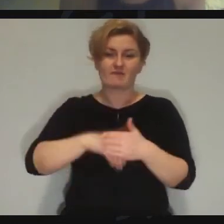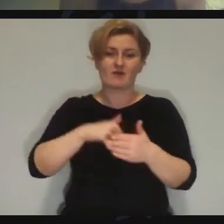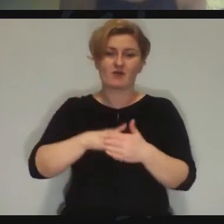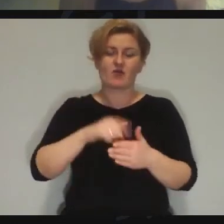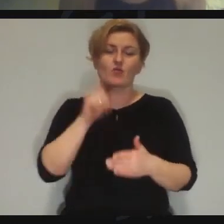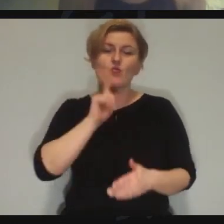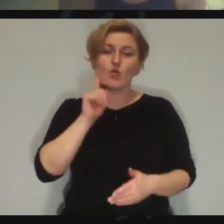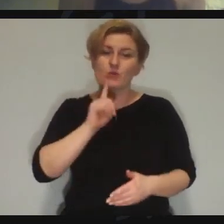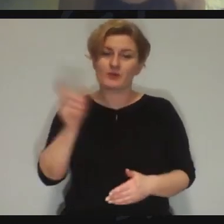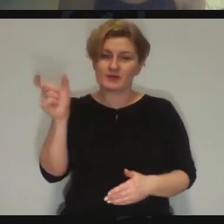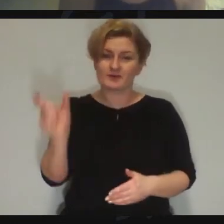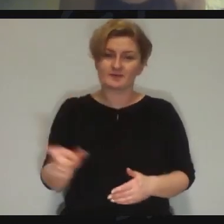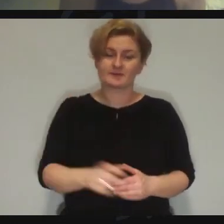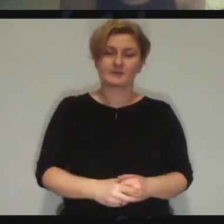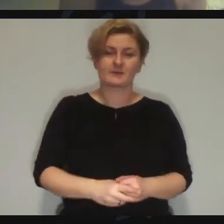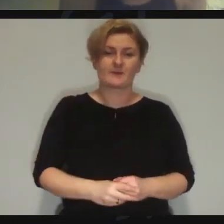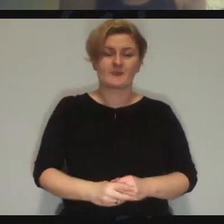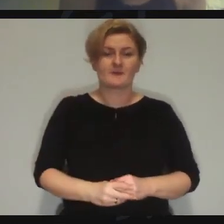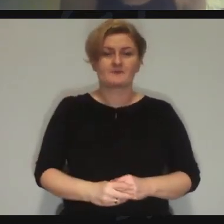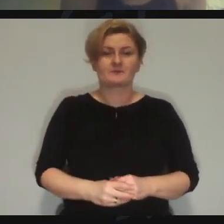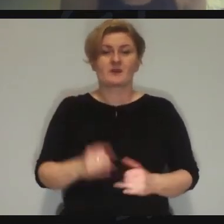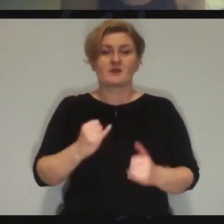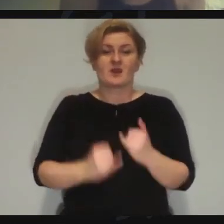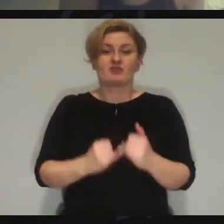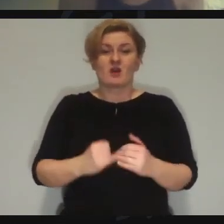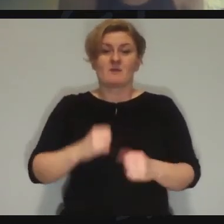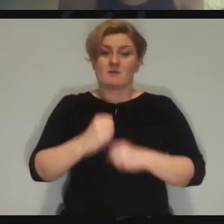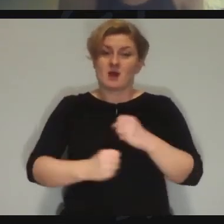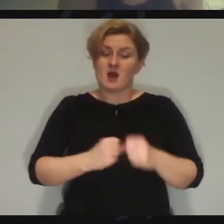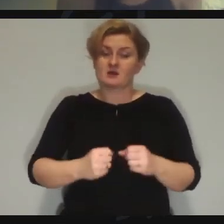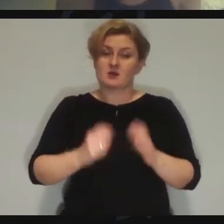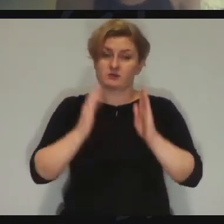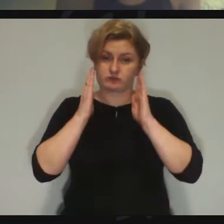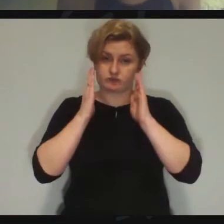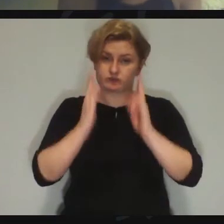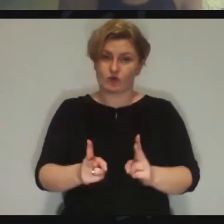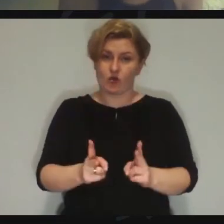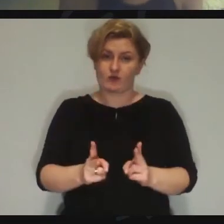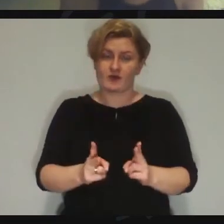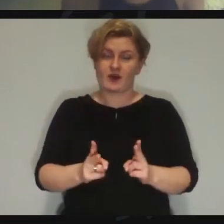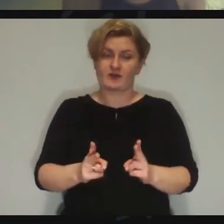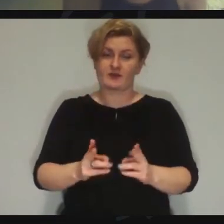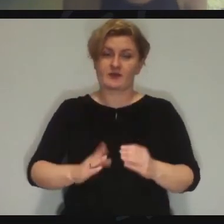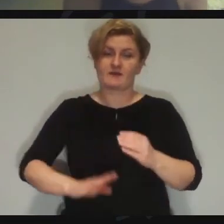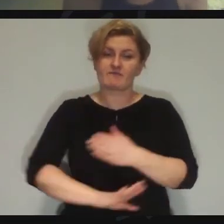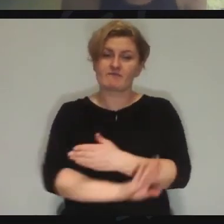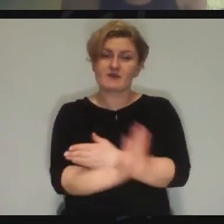Jeżeli jest to praca nad konkretnym przedstawieniem, spektaklem lub choreografią,